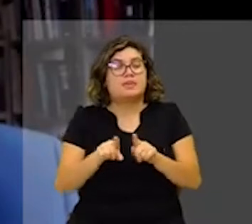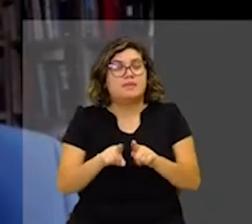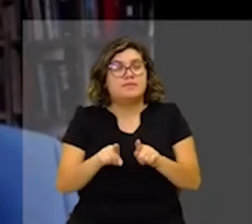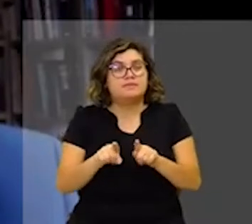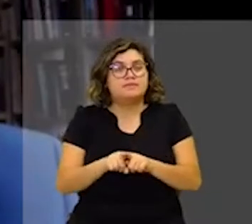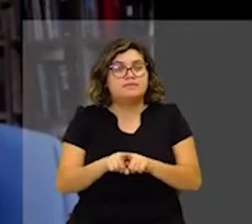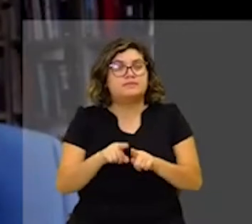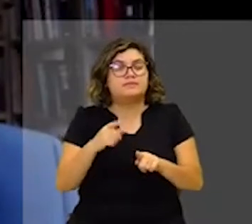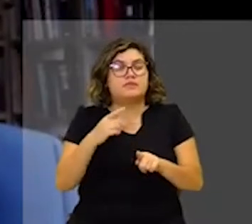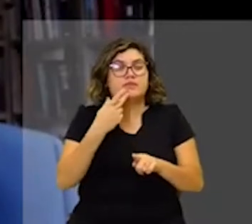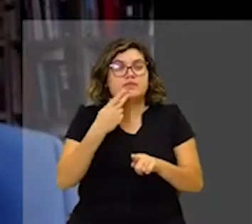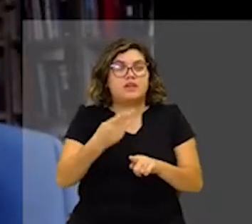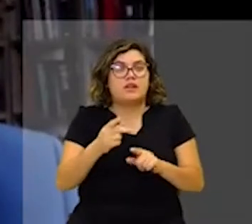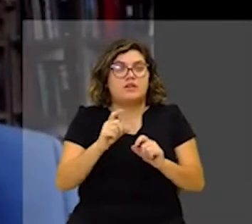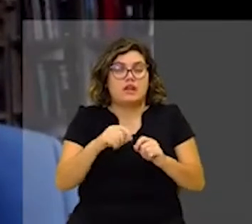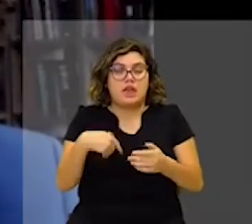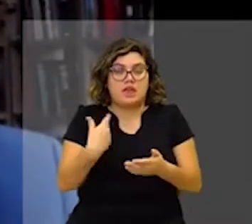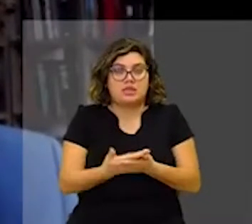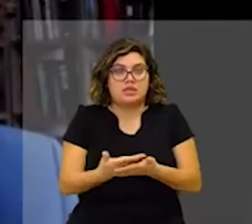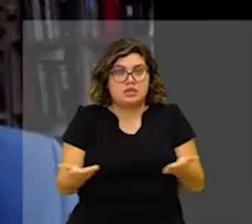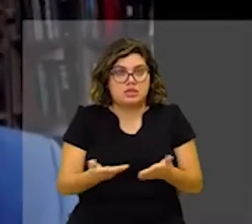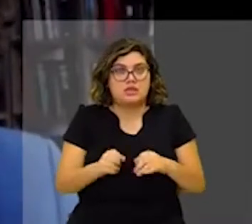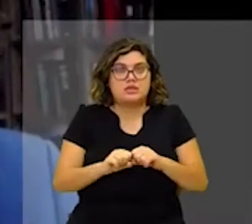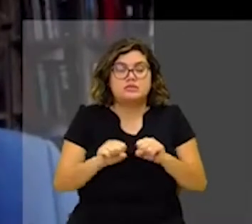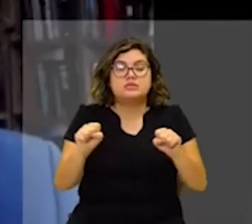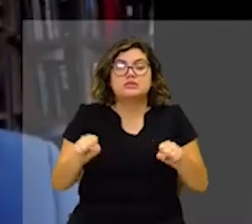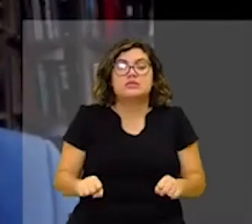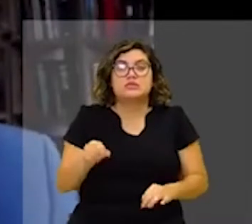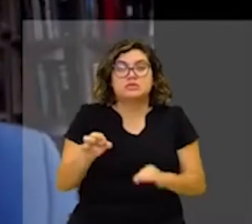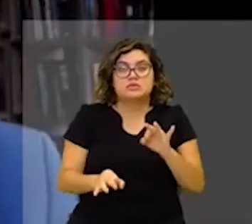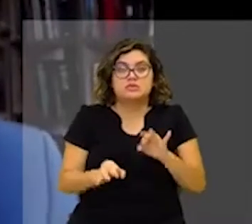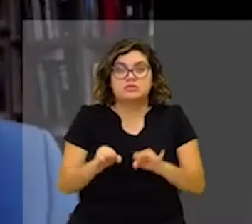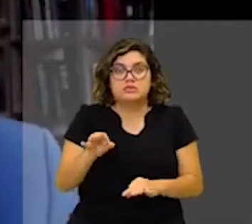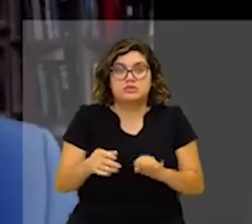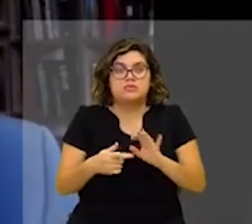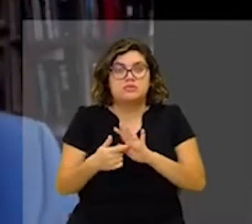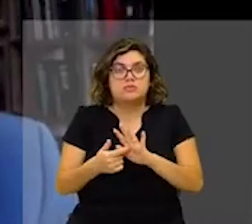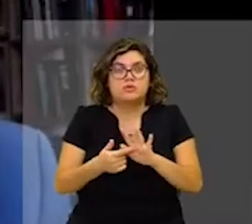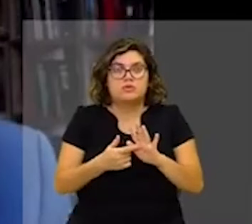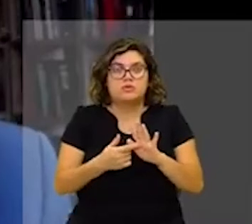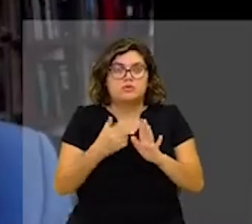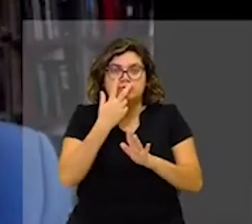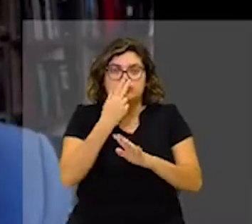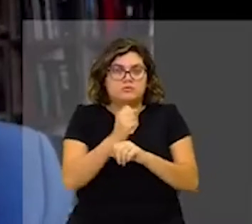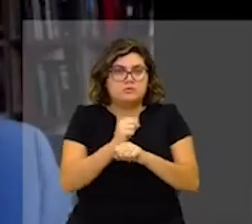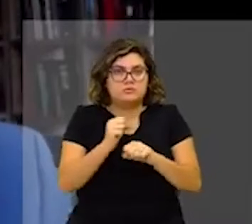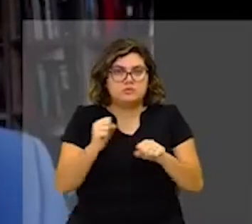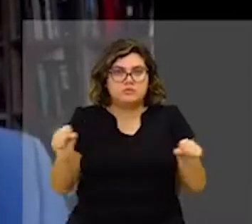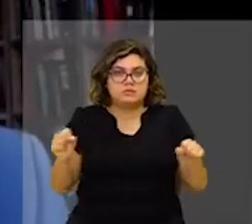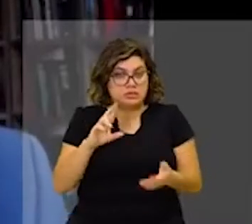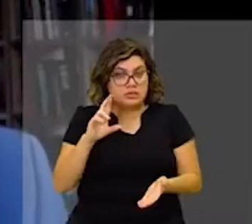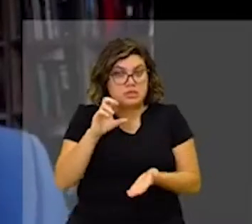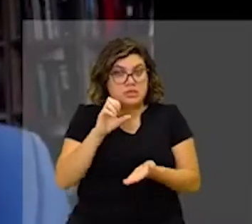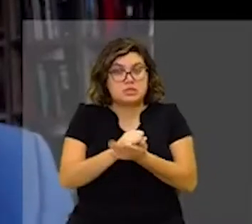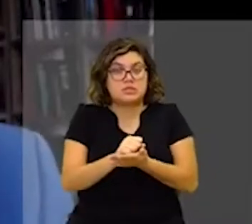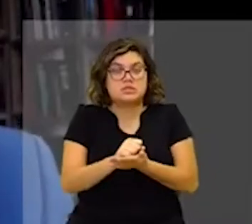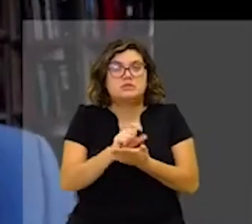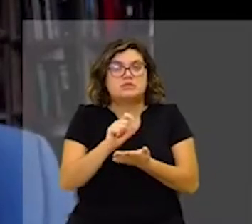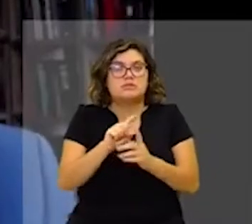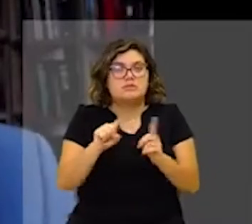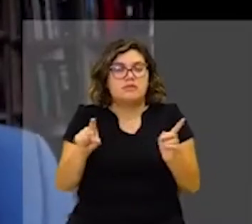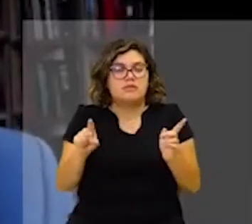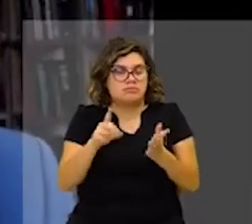até agora o sistema de Justiça apresentou como in possibilitador de registros na verdade cor bosta